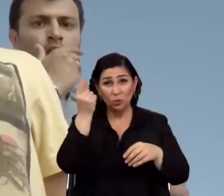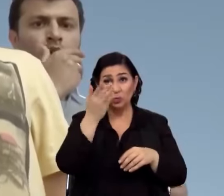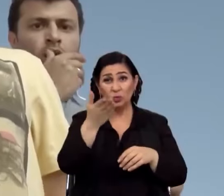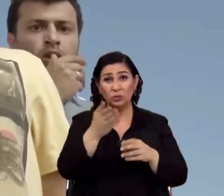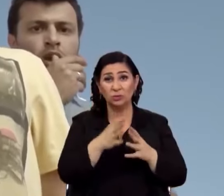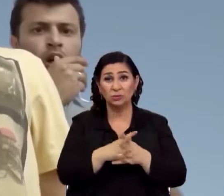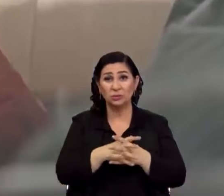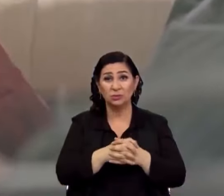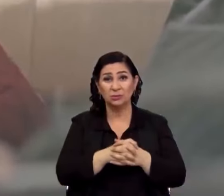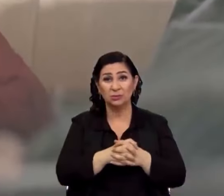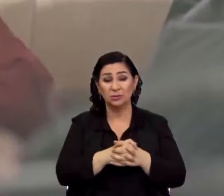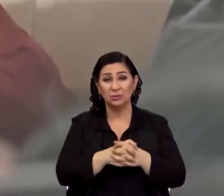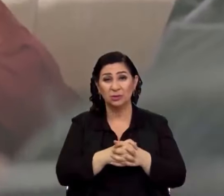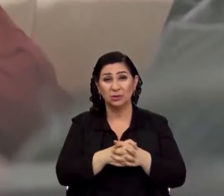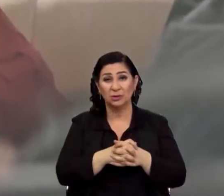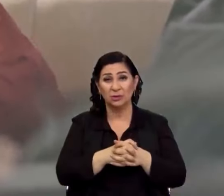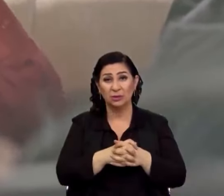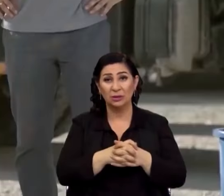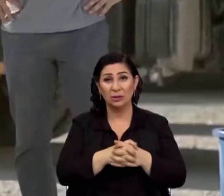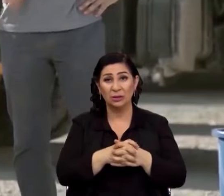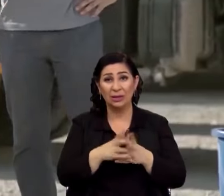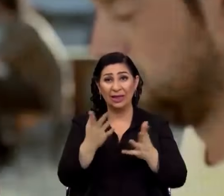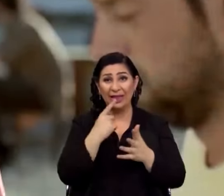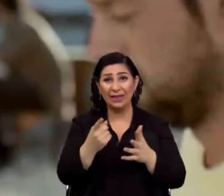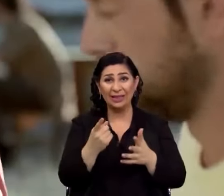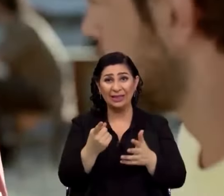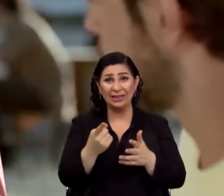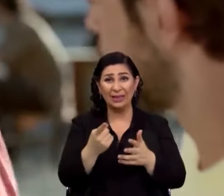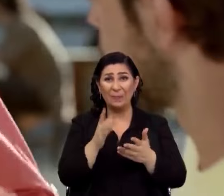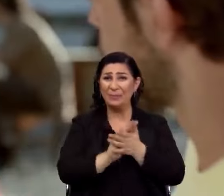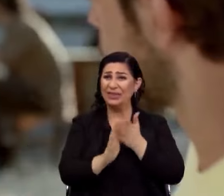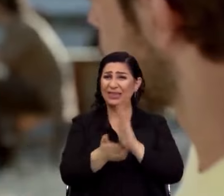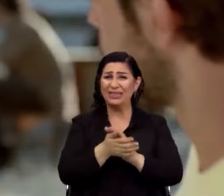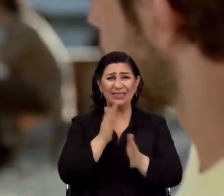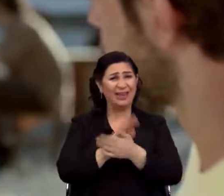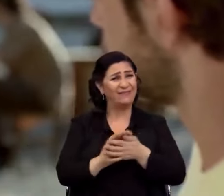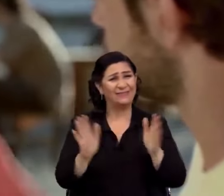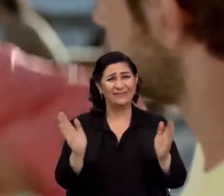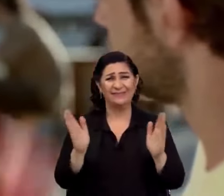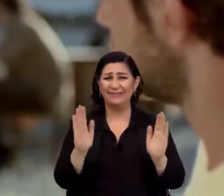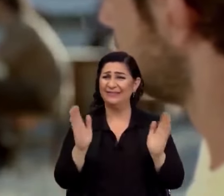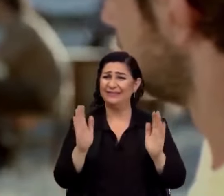unutmuşuz Ne dedin lan bittik lan biz bizim